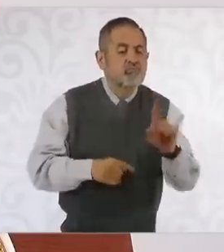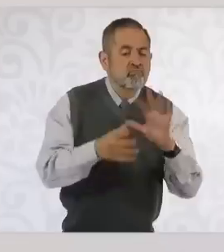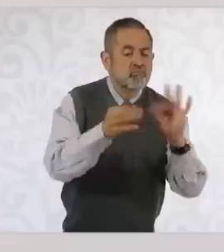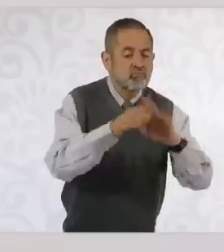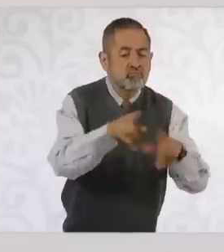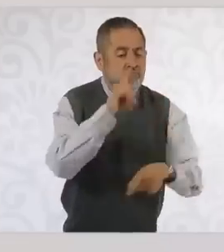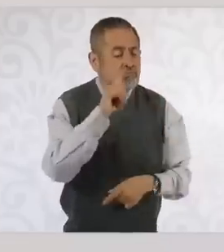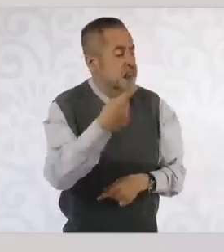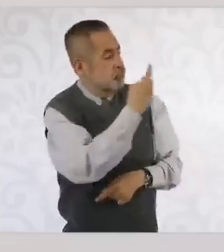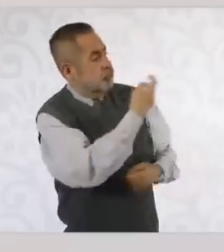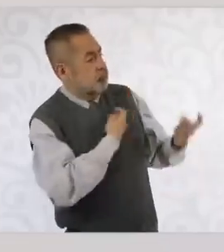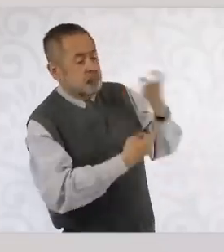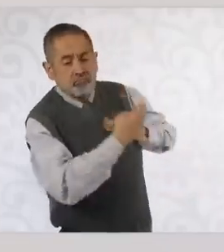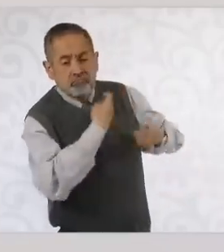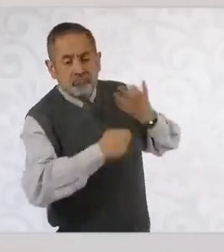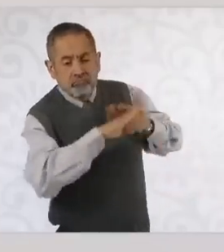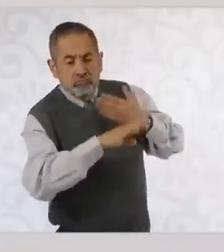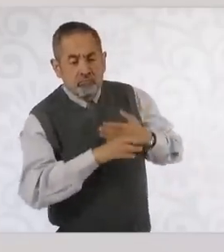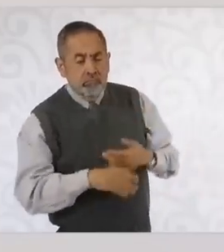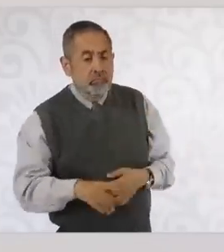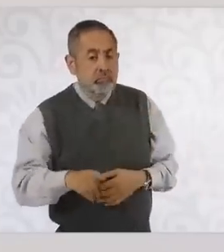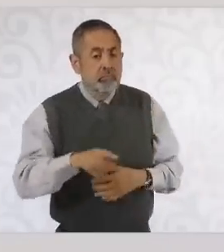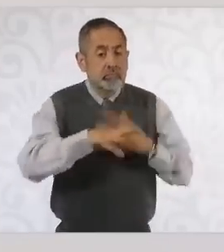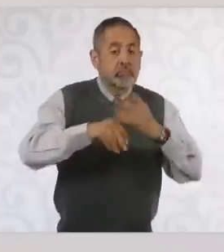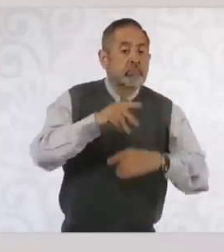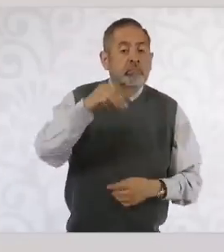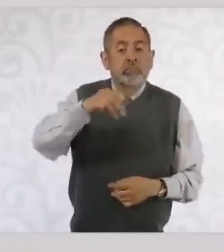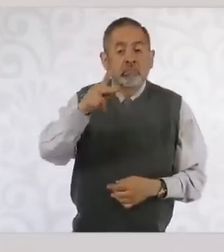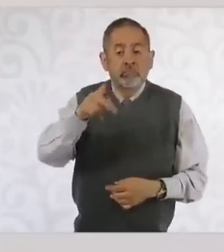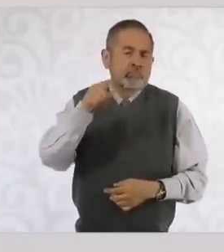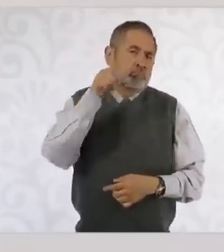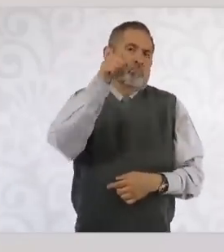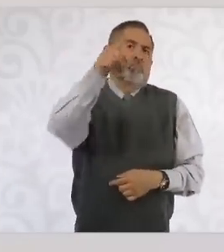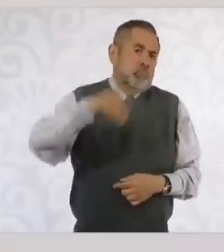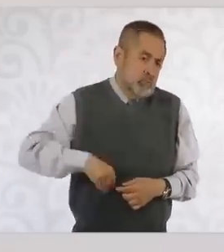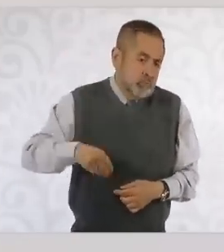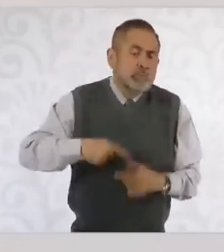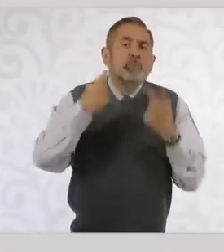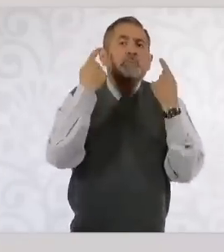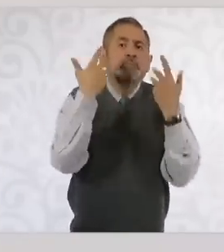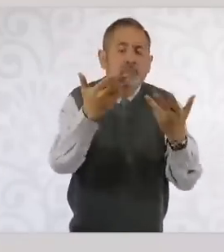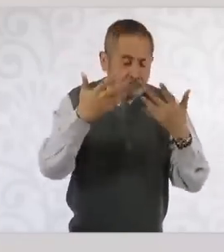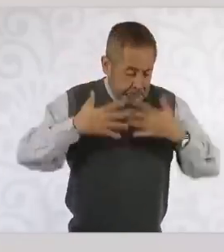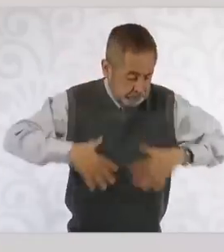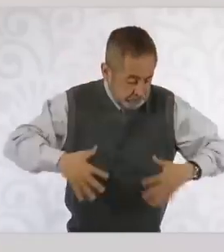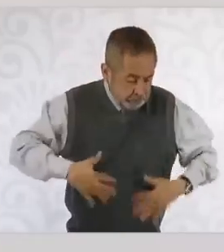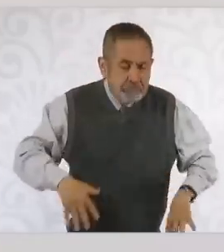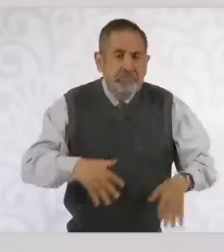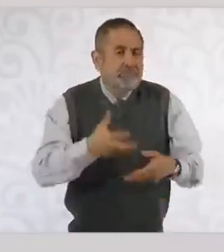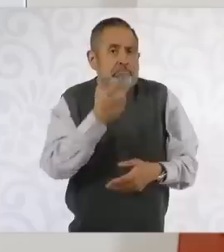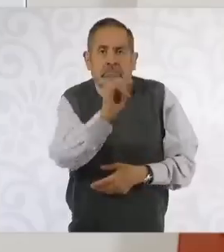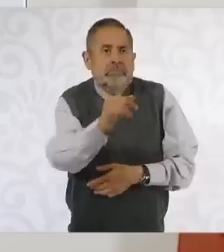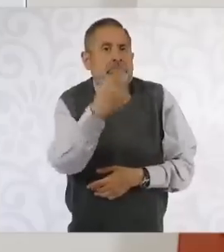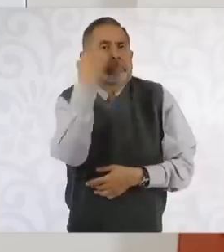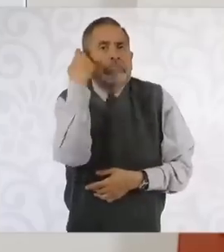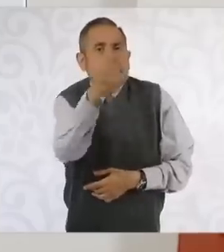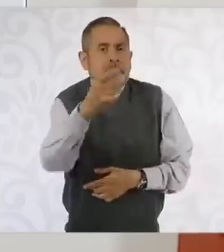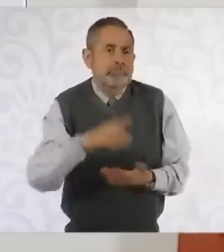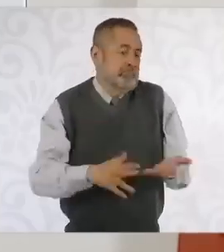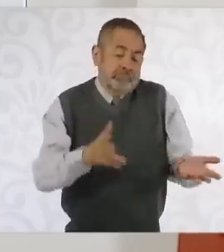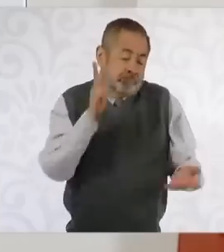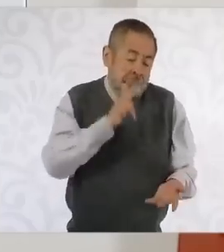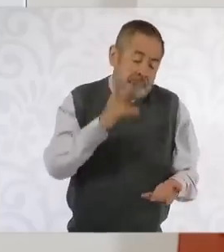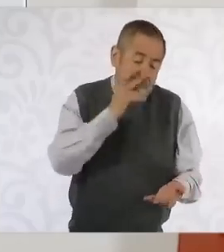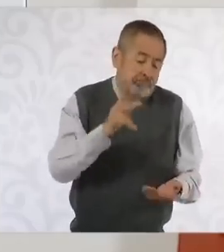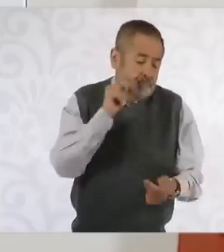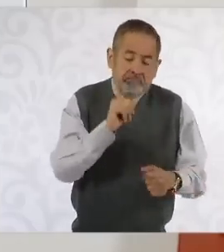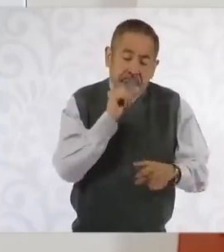ibas vestida así te portaste mal eh No hay pruebas entonces para eso es todo este proceso